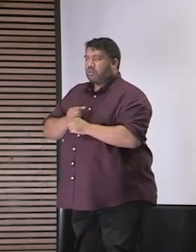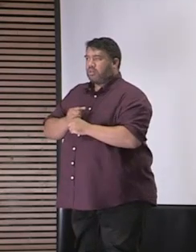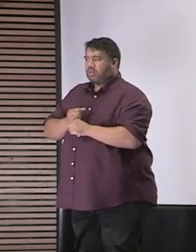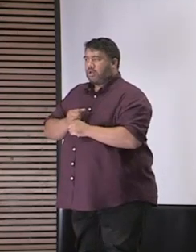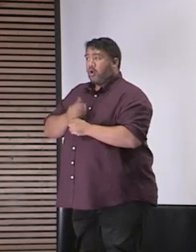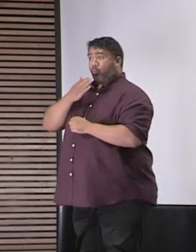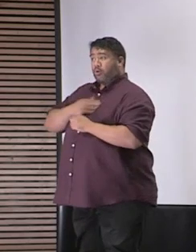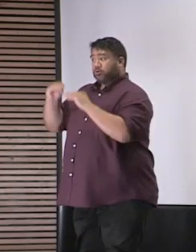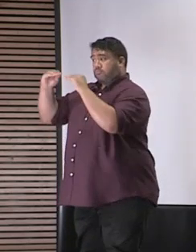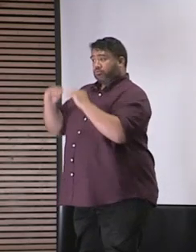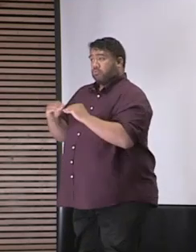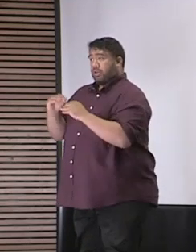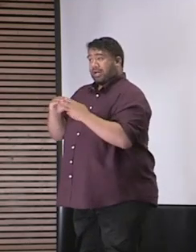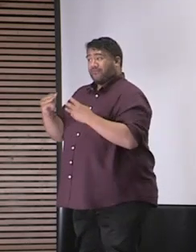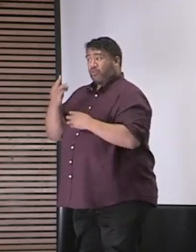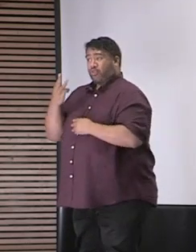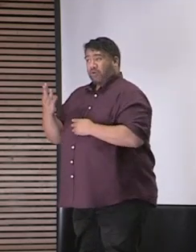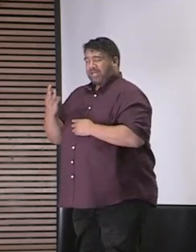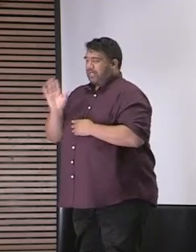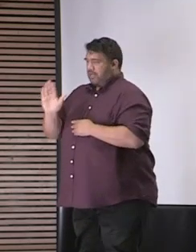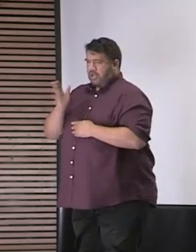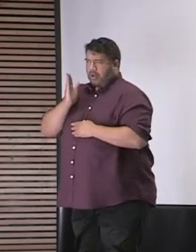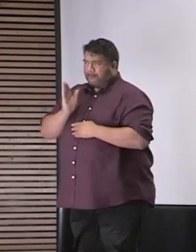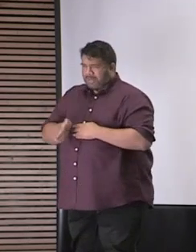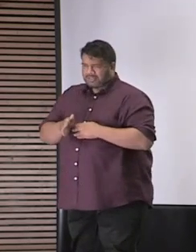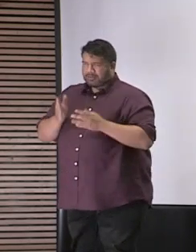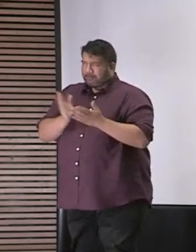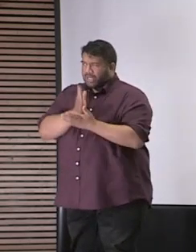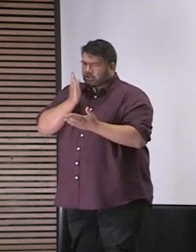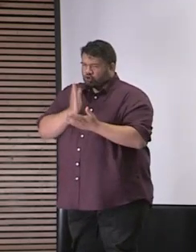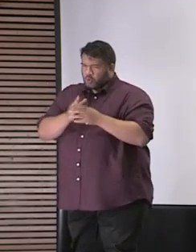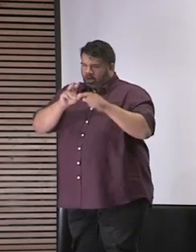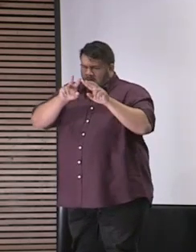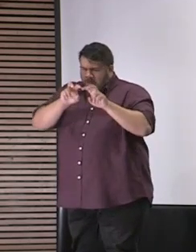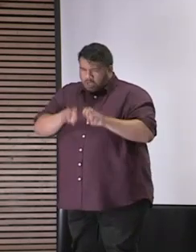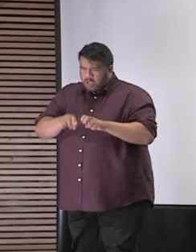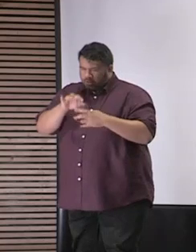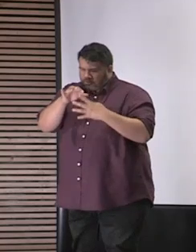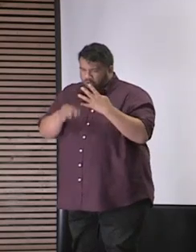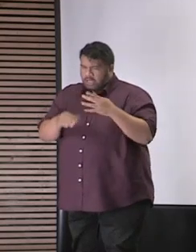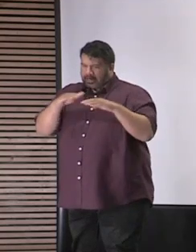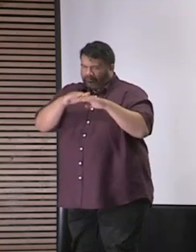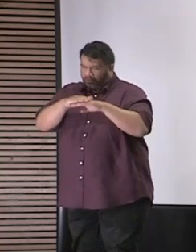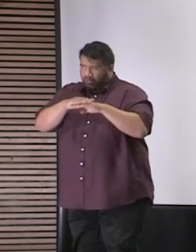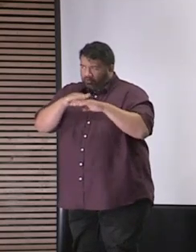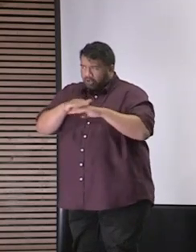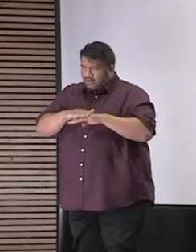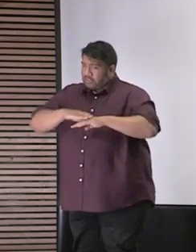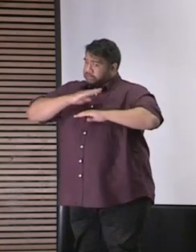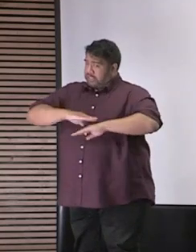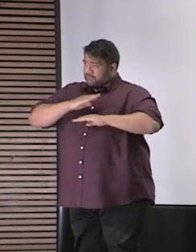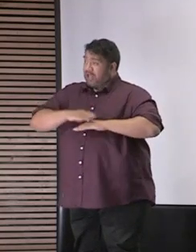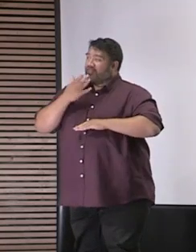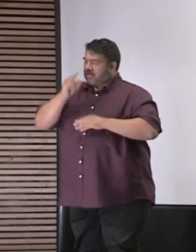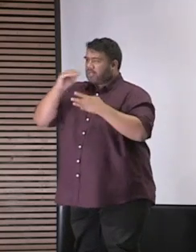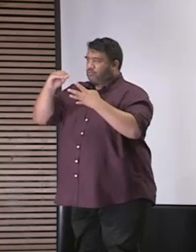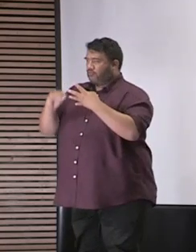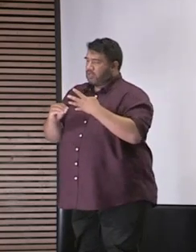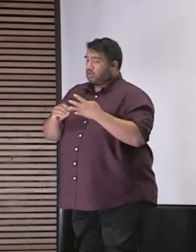de pasar del nivel de alerta 4